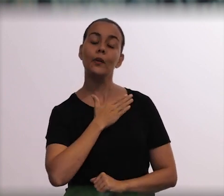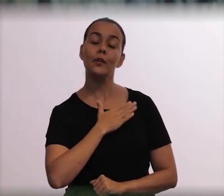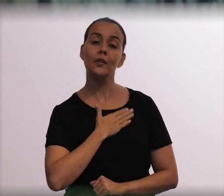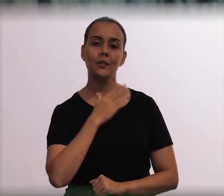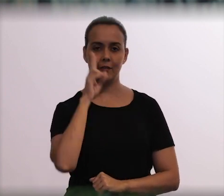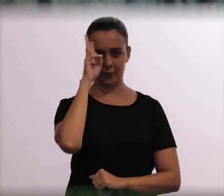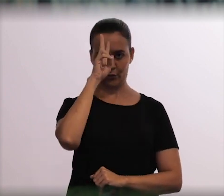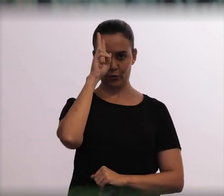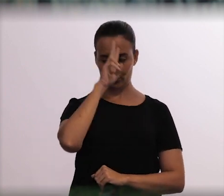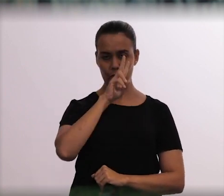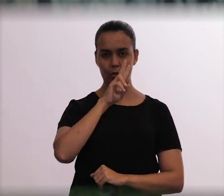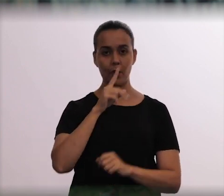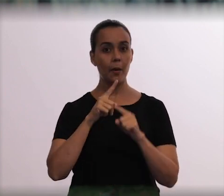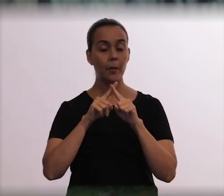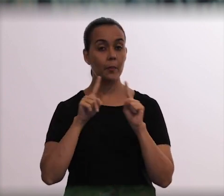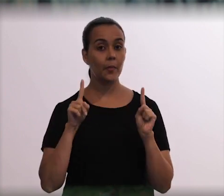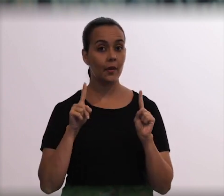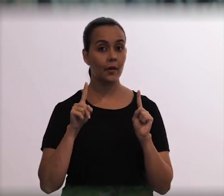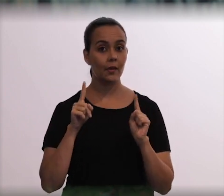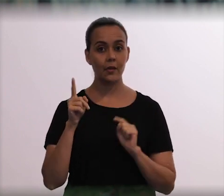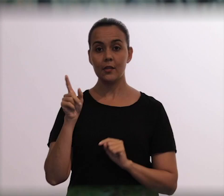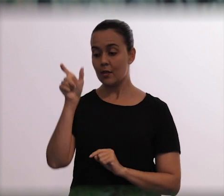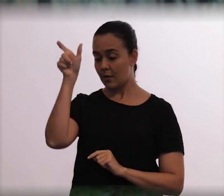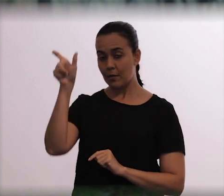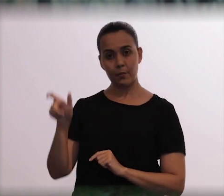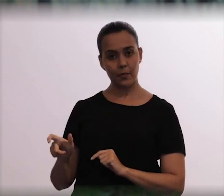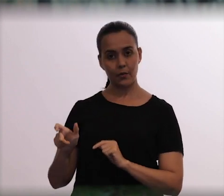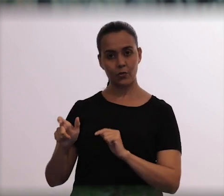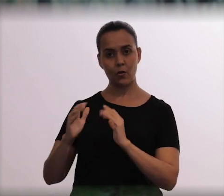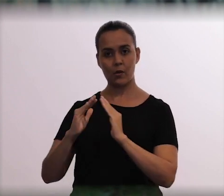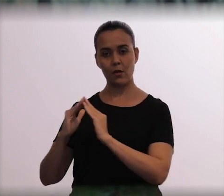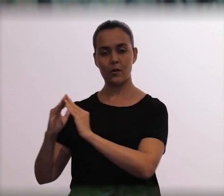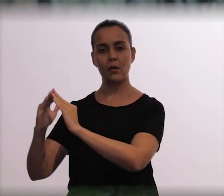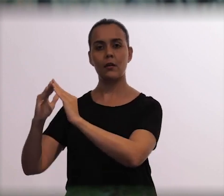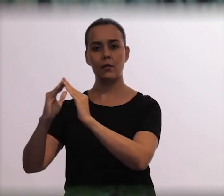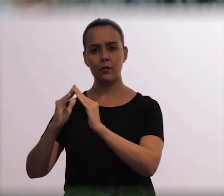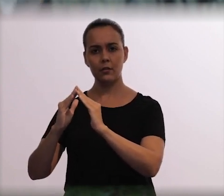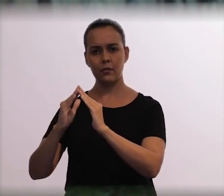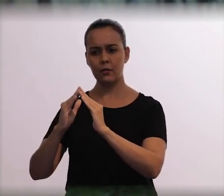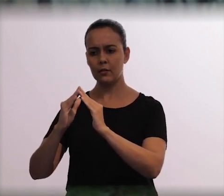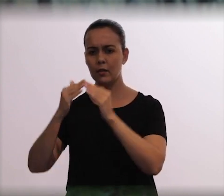enquanto formado por condições que estão para além dele. Que é isso aqui.